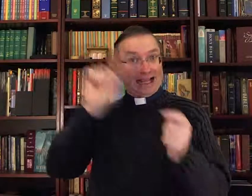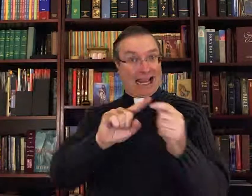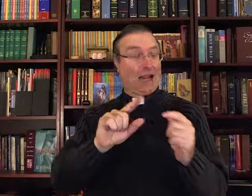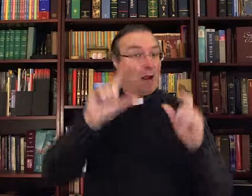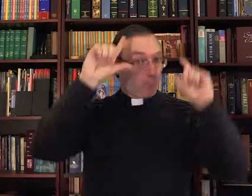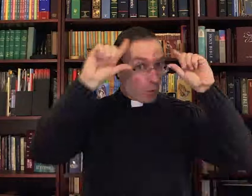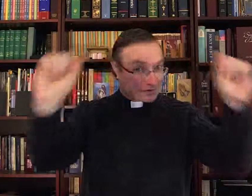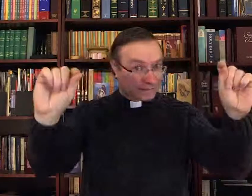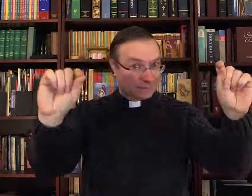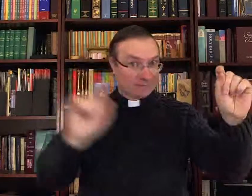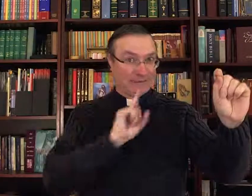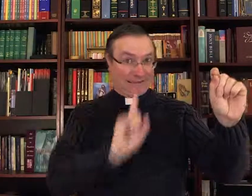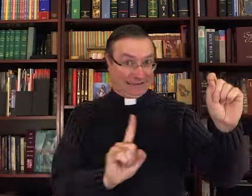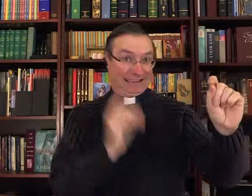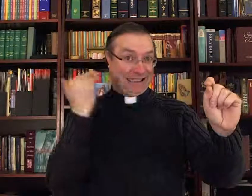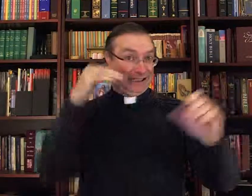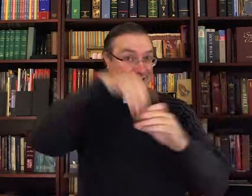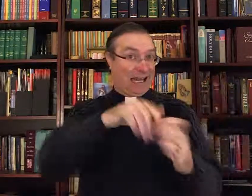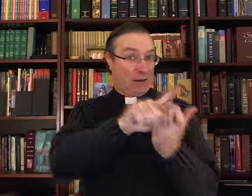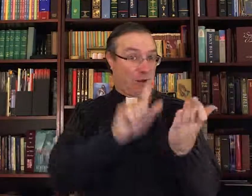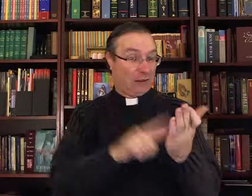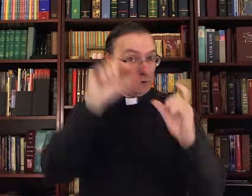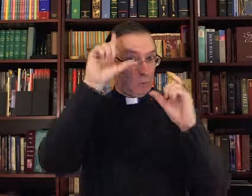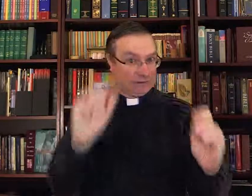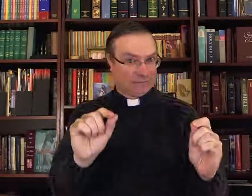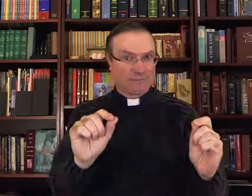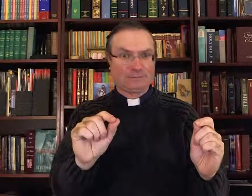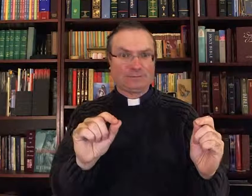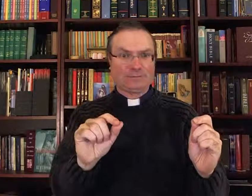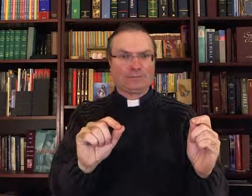à Moïse, donc c'était écrit dans la loi de Moïse.